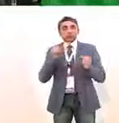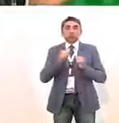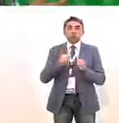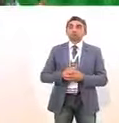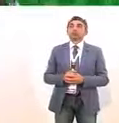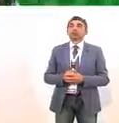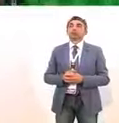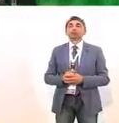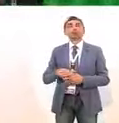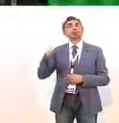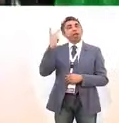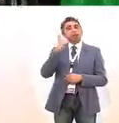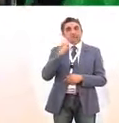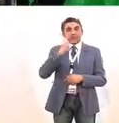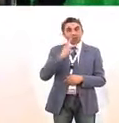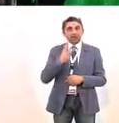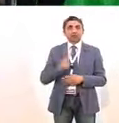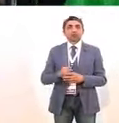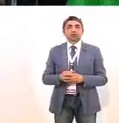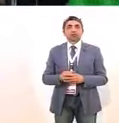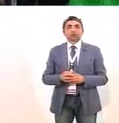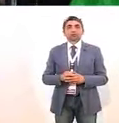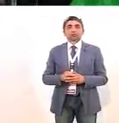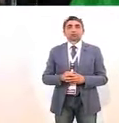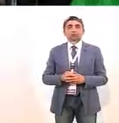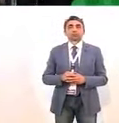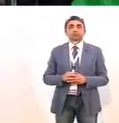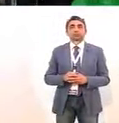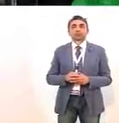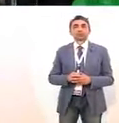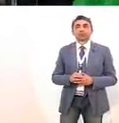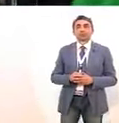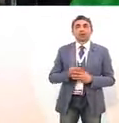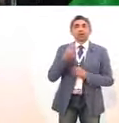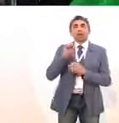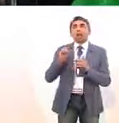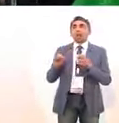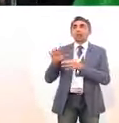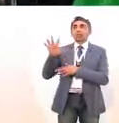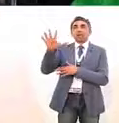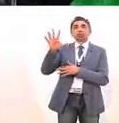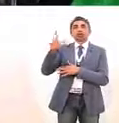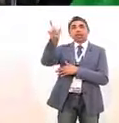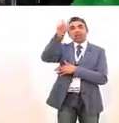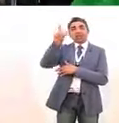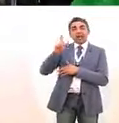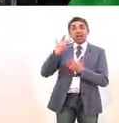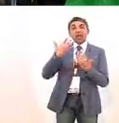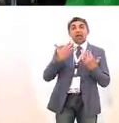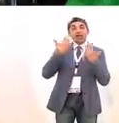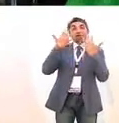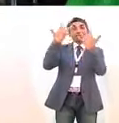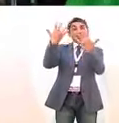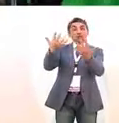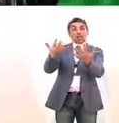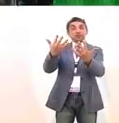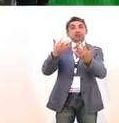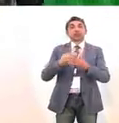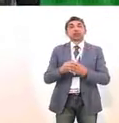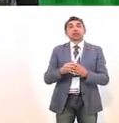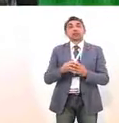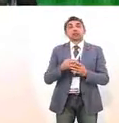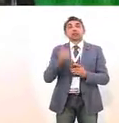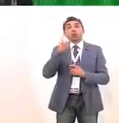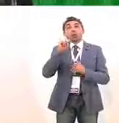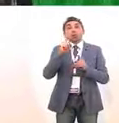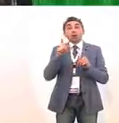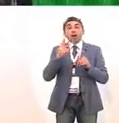vero. È talmente vero che le immagini dell’Italia dei prossimi 10 anni sono le immagini dell’Italia